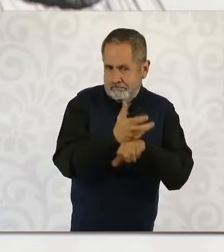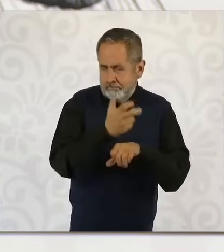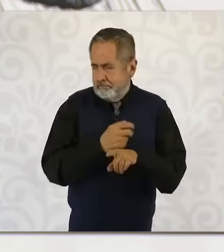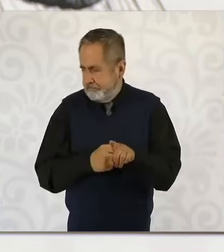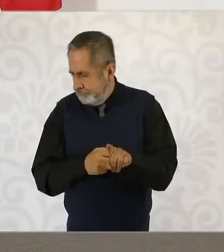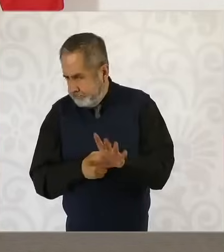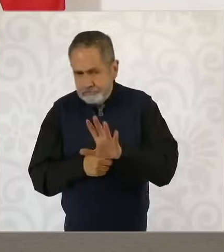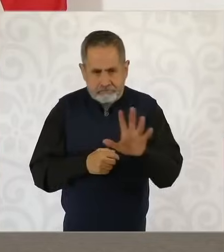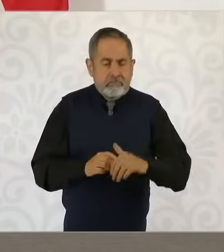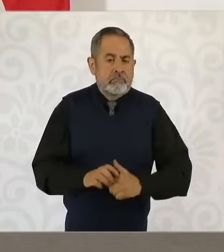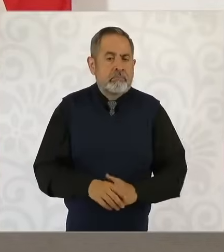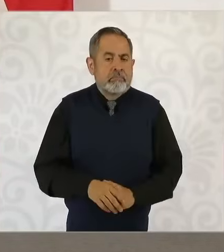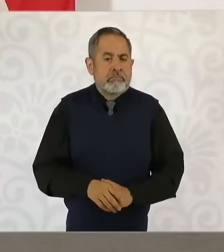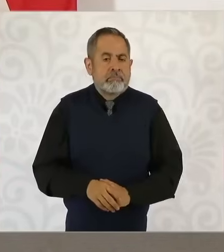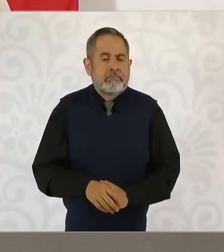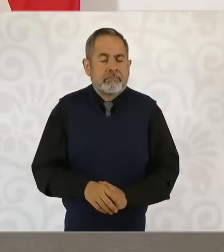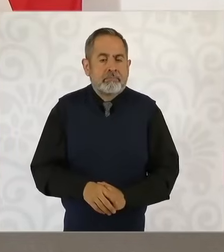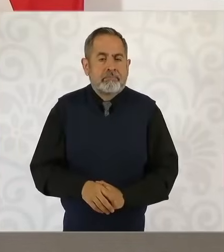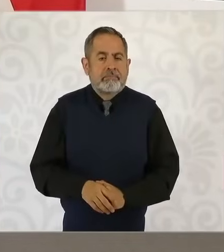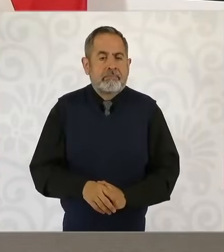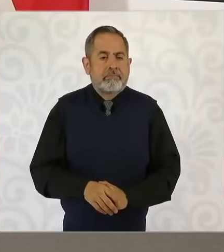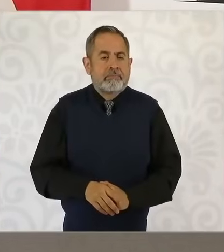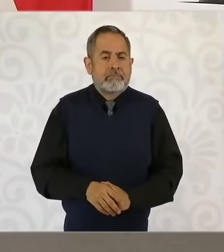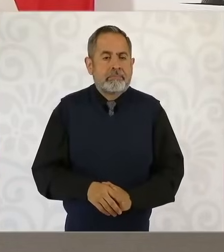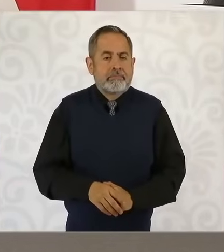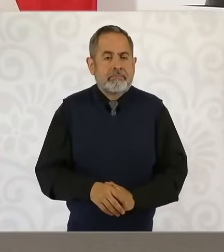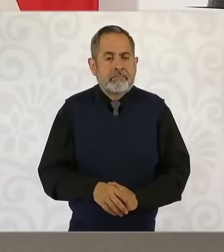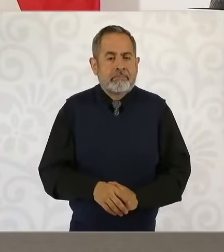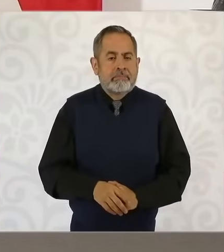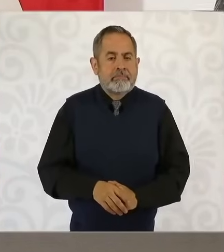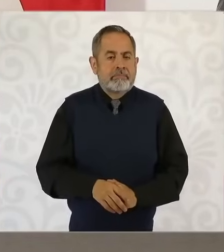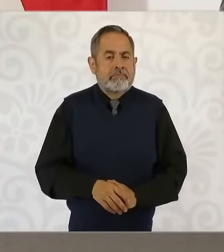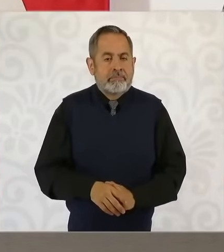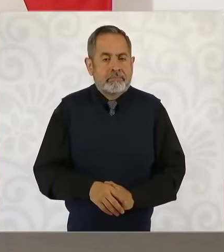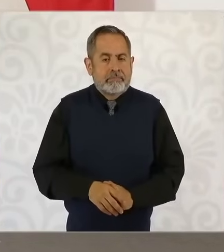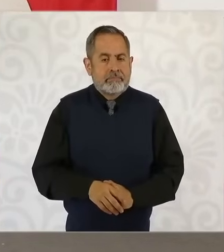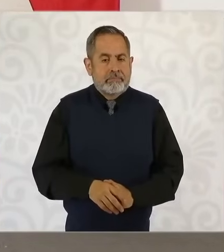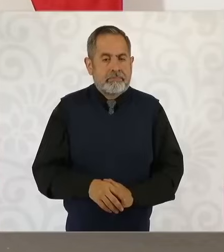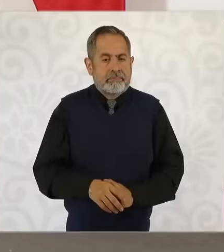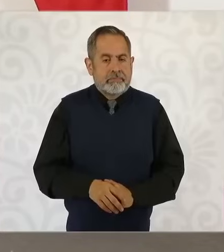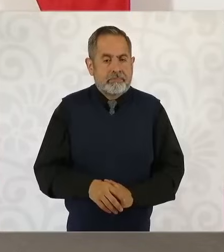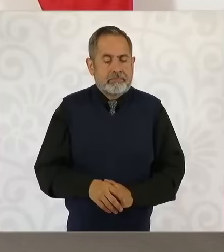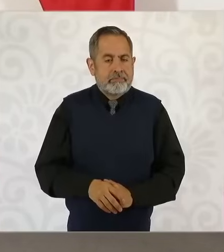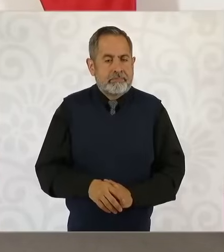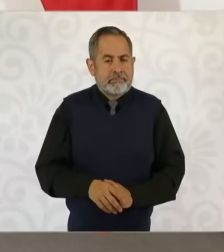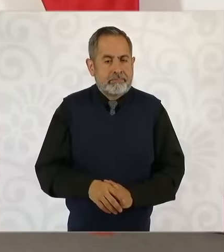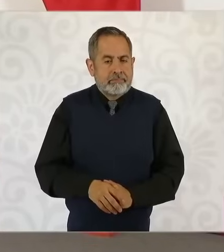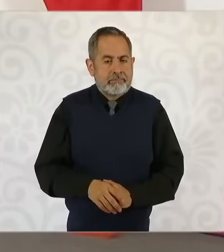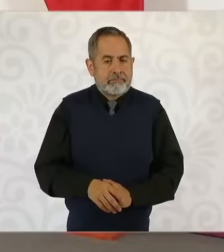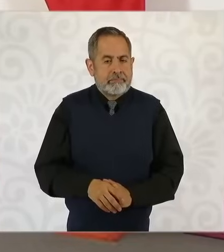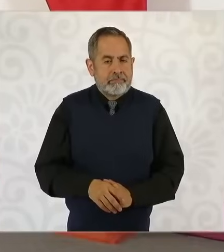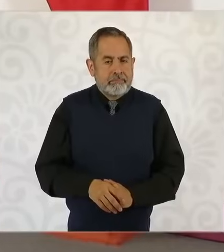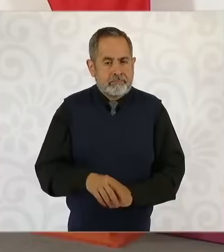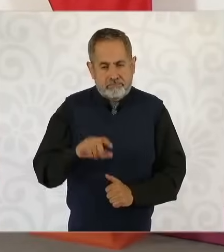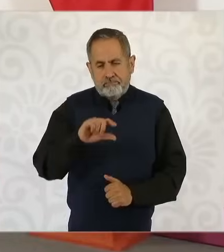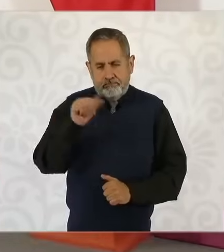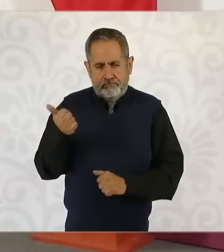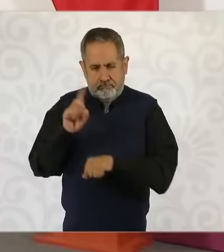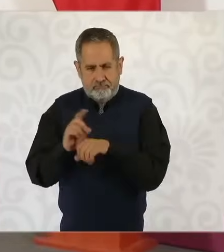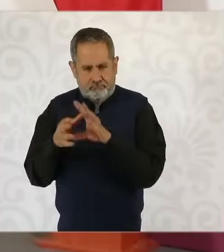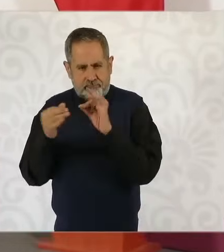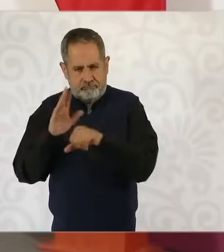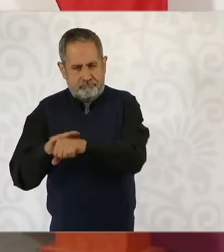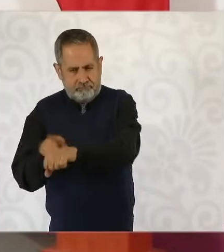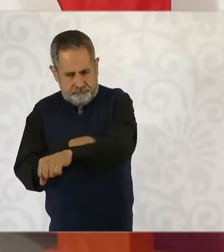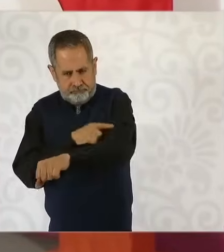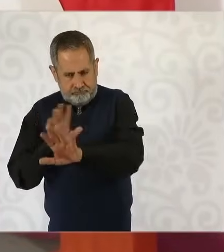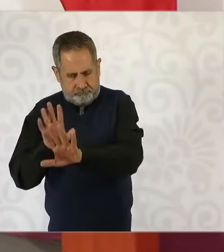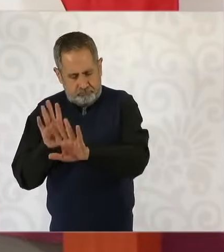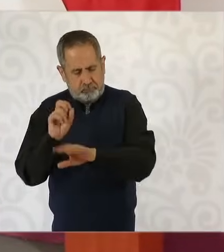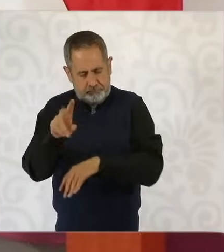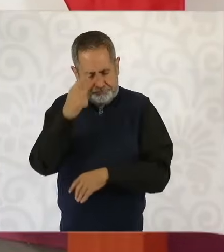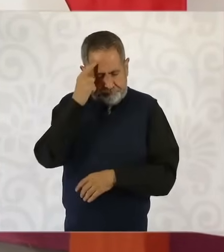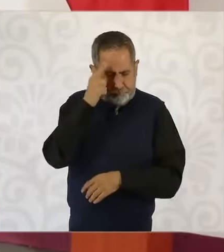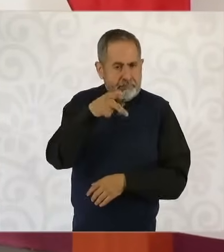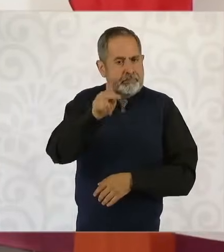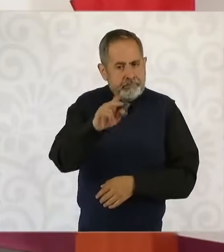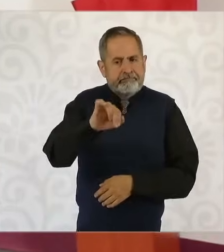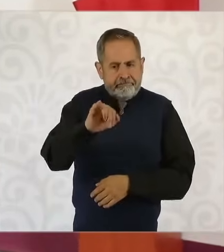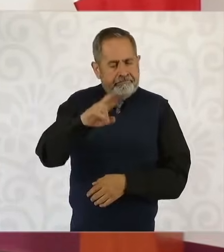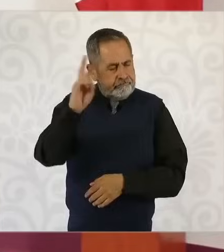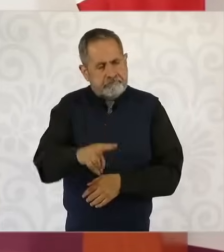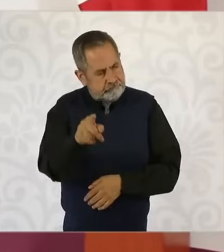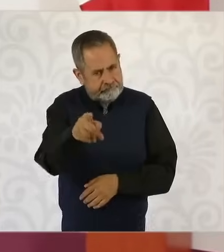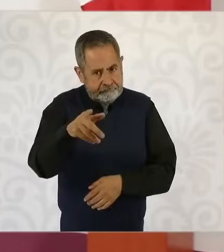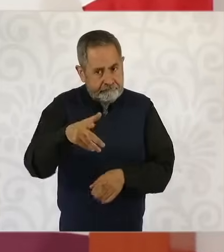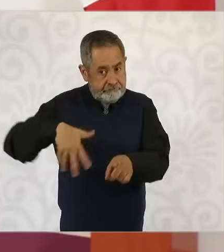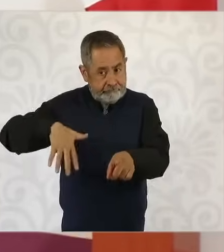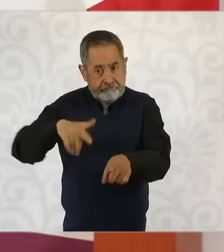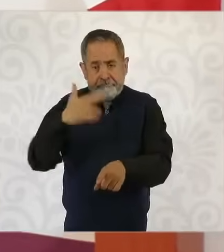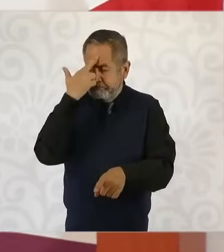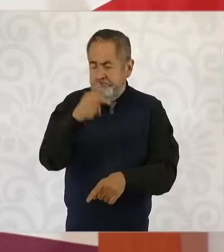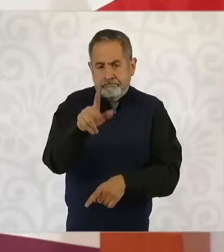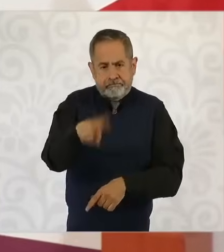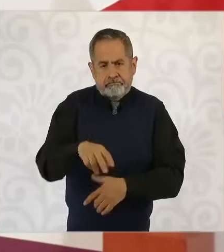eh y que eh si quier en otra ocasión ya también hablamos de eso pero sí es cierto esto que decía